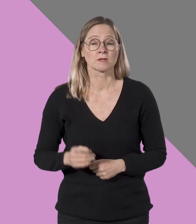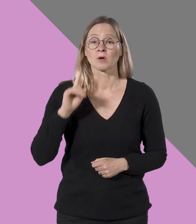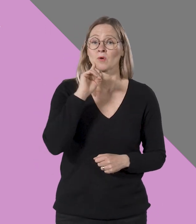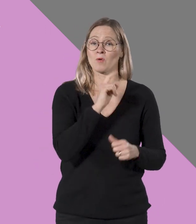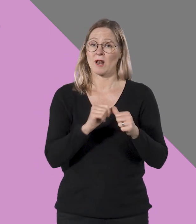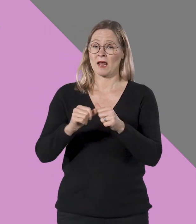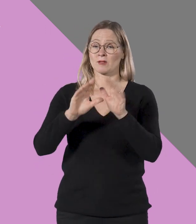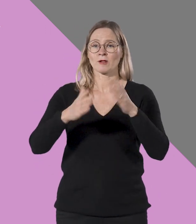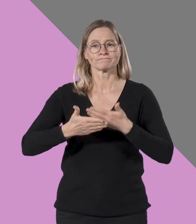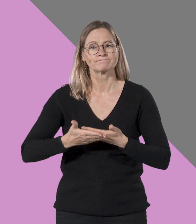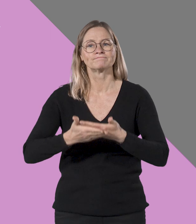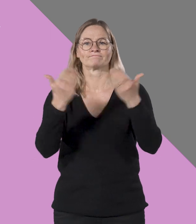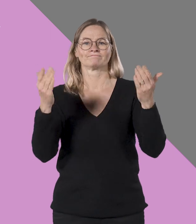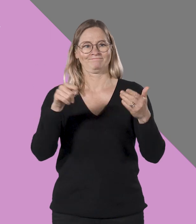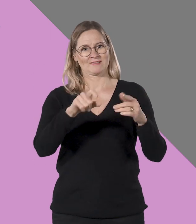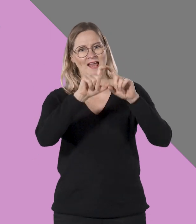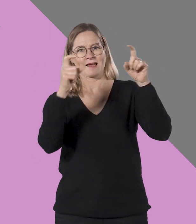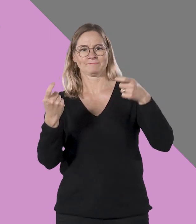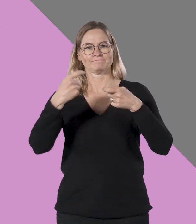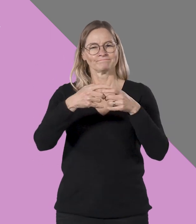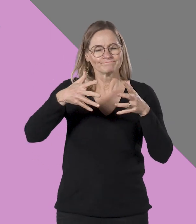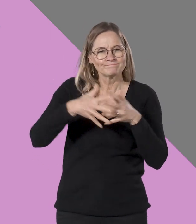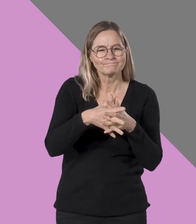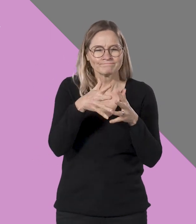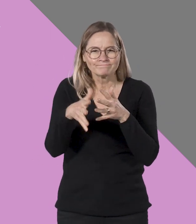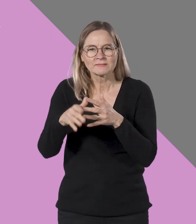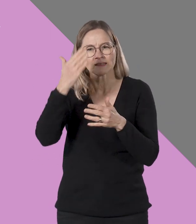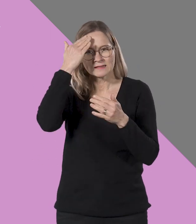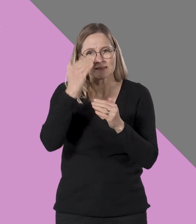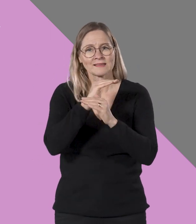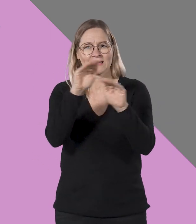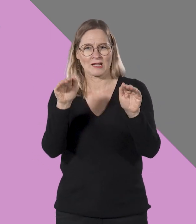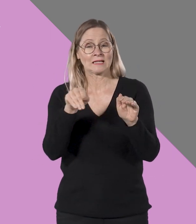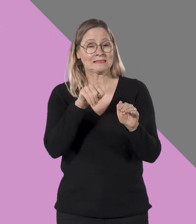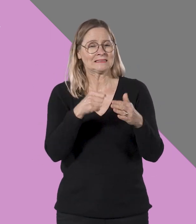Kuurojen Liitto on nyt julkaissut aiheesta yksityiskohtaisen tiedotteen, -